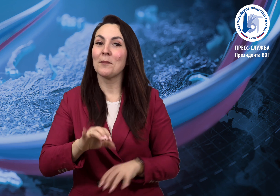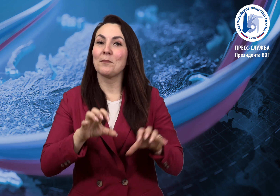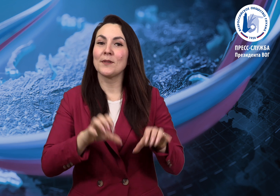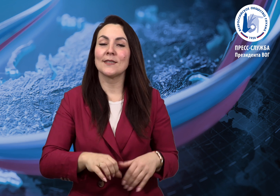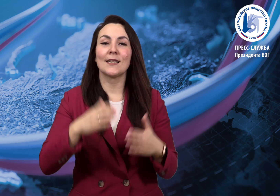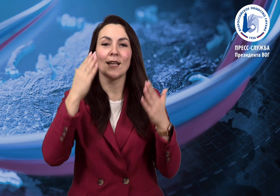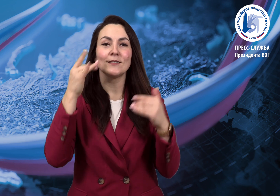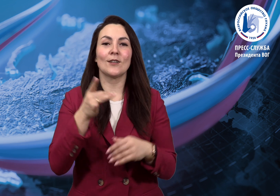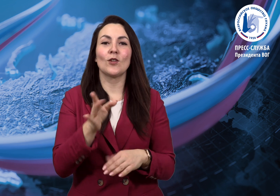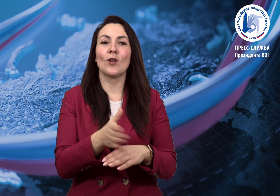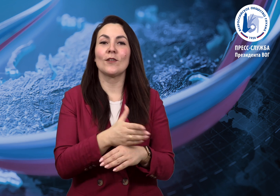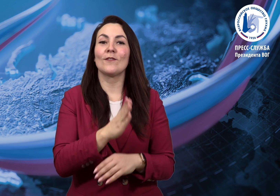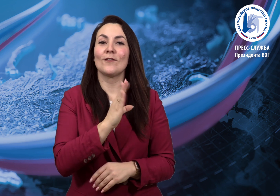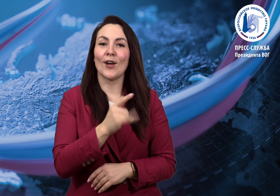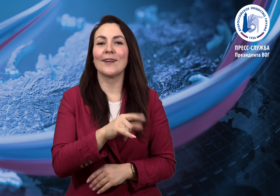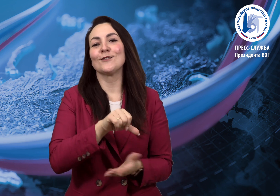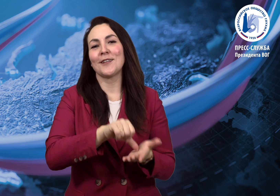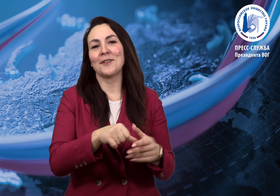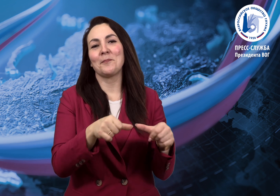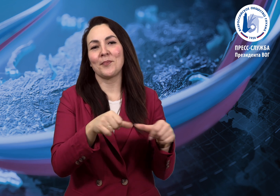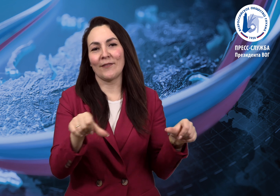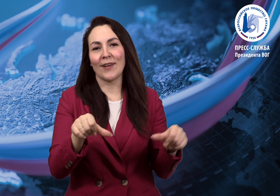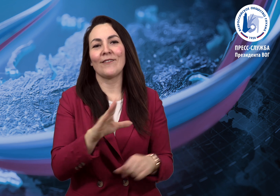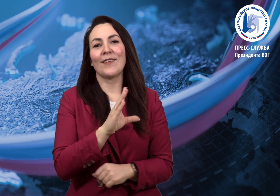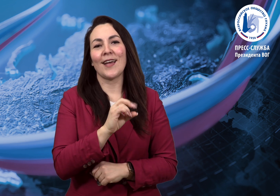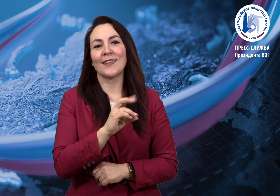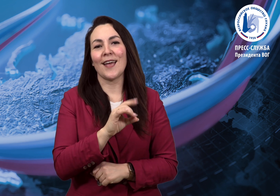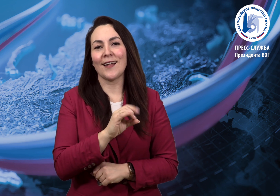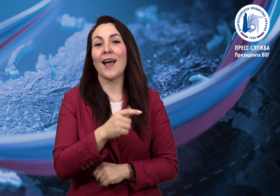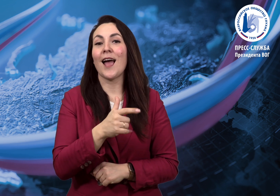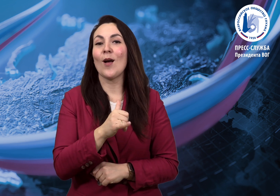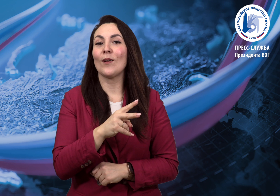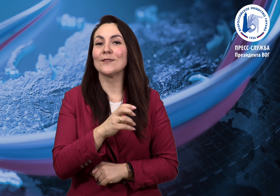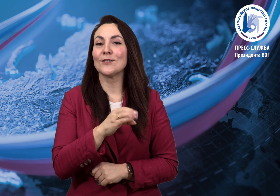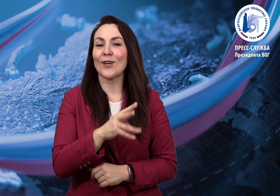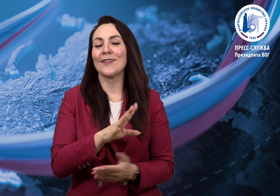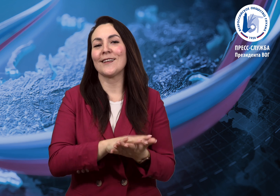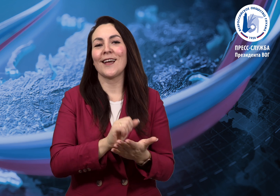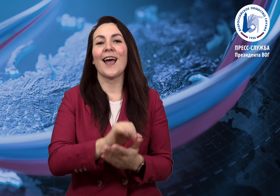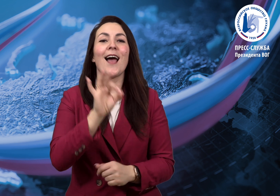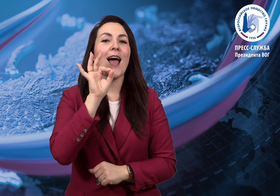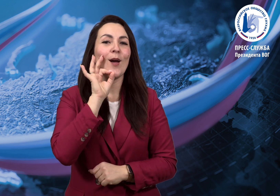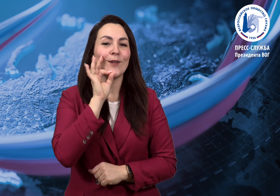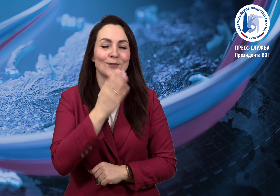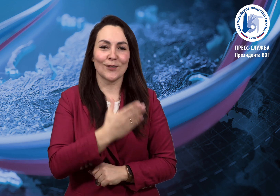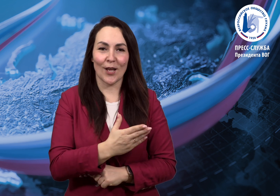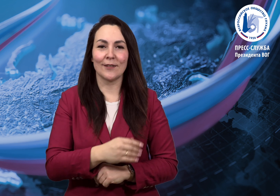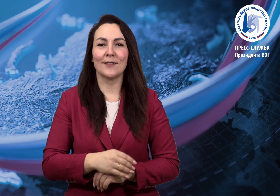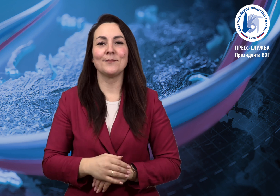и председателю Татарского РО ВОГ и члену правления Венере Гаулстон.